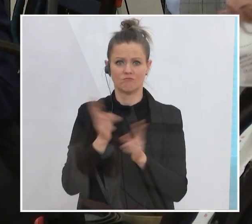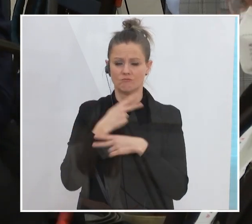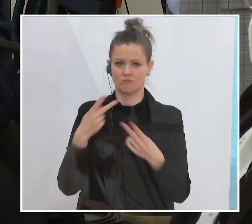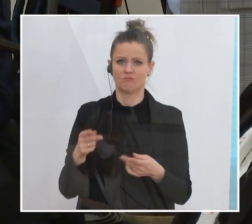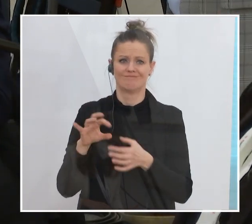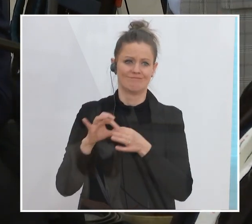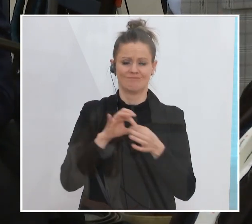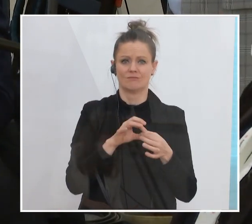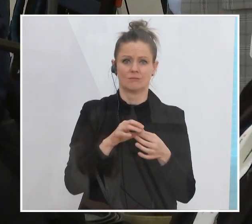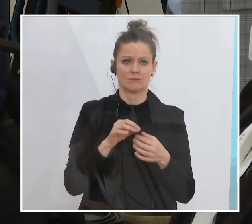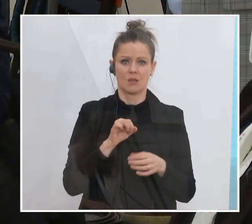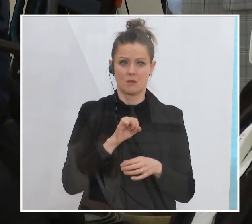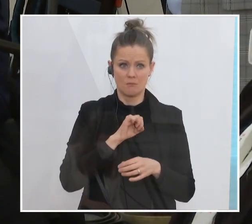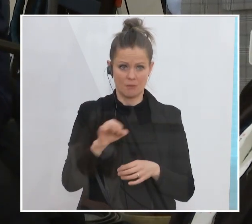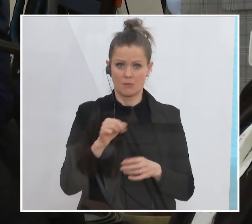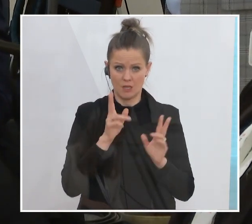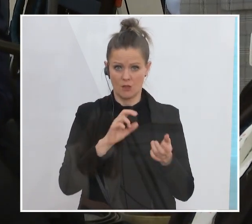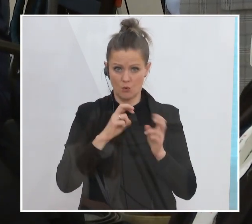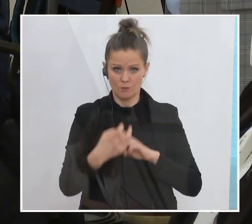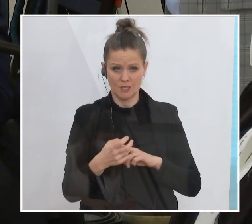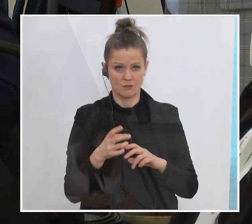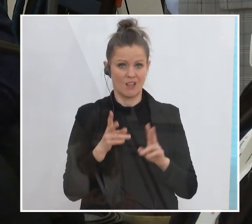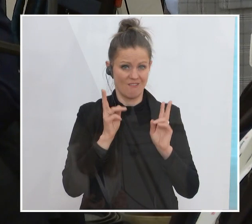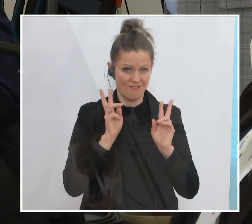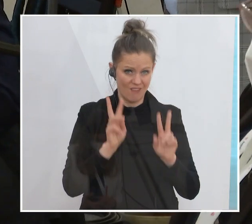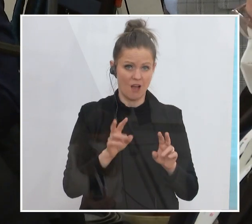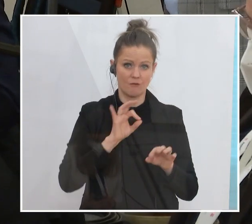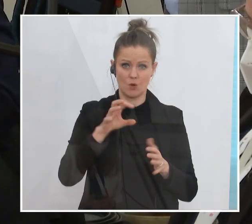in der Geschwindigkeit umsetzbar bzw. ist das überhaupt machbar für Städte? Und eine